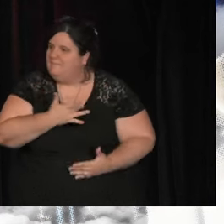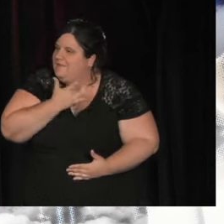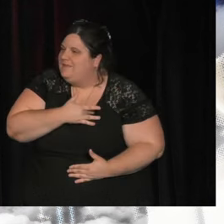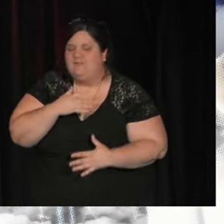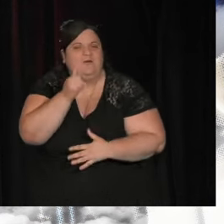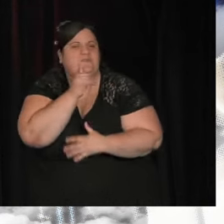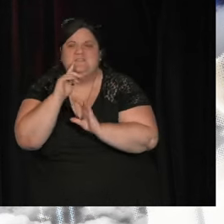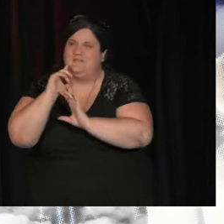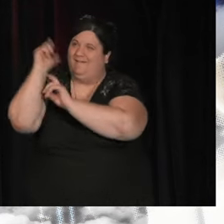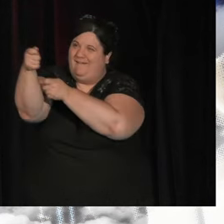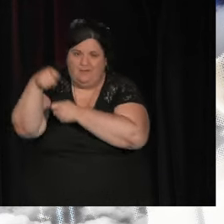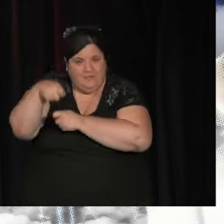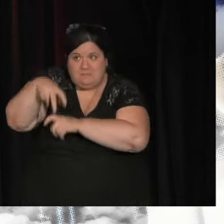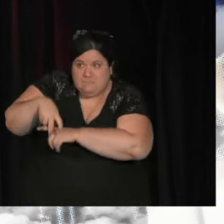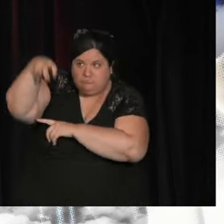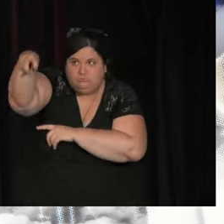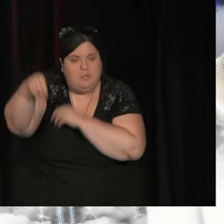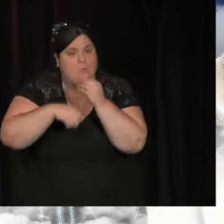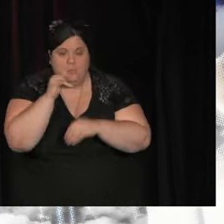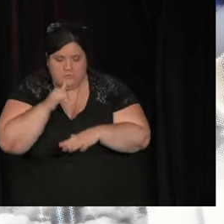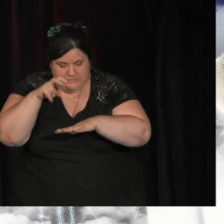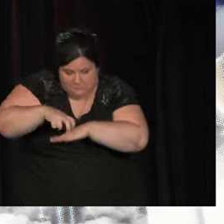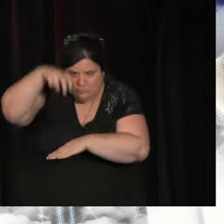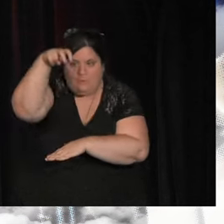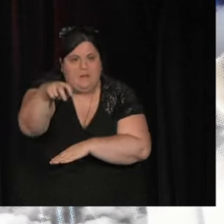les petits tremplins." Ils le disent comme ça ? Oui, en interview, il parle comme ça, Jeff Kaplan.